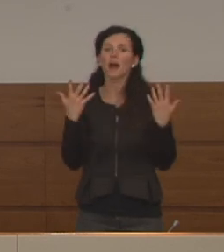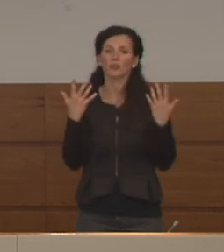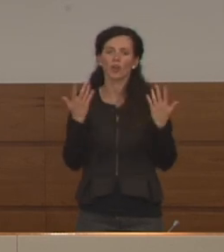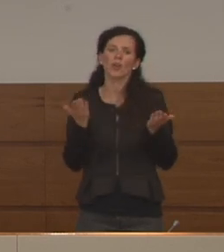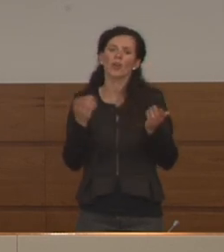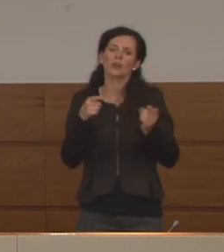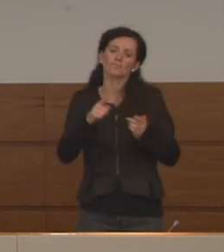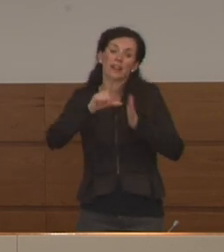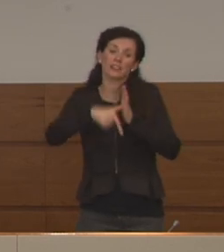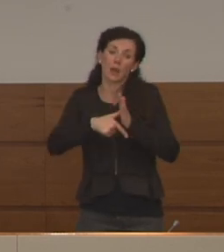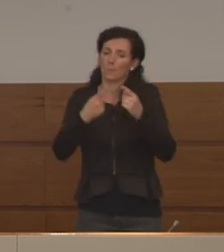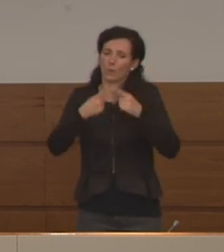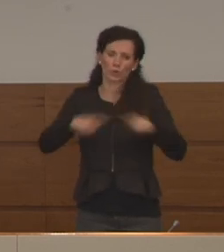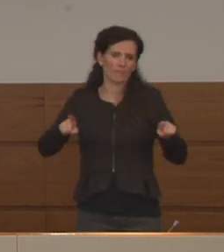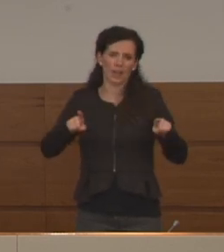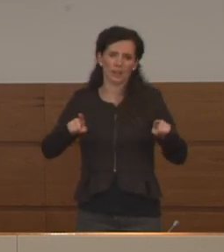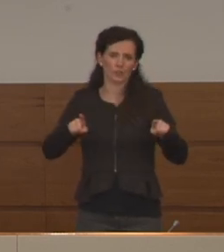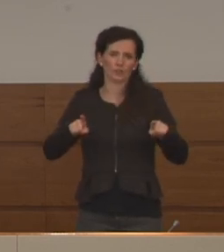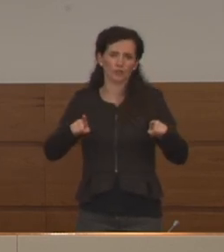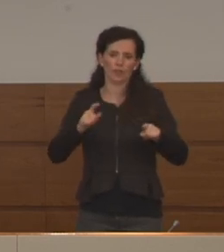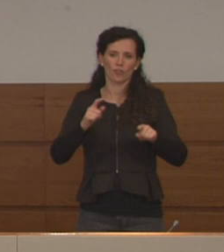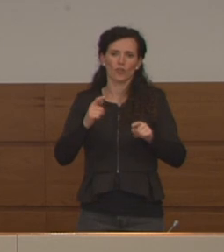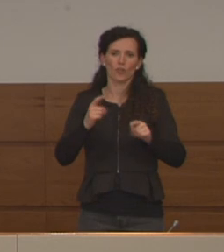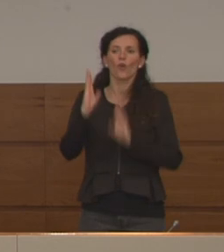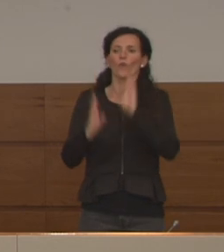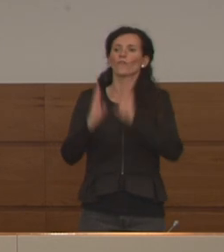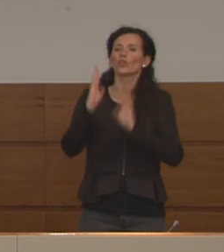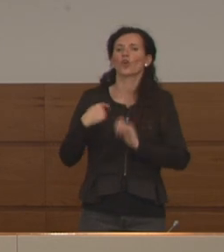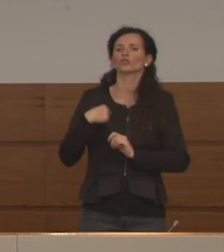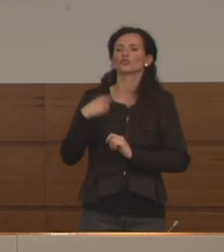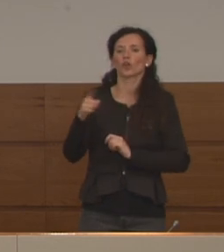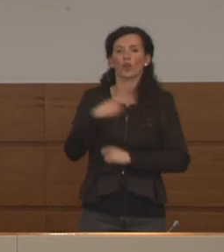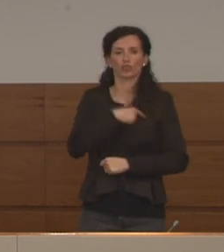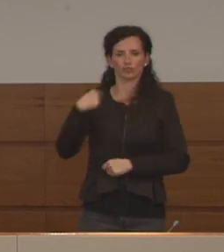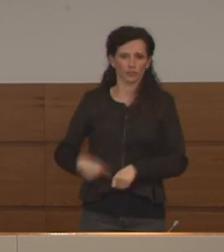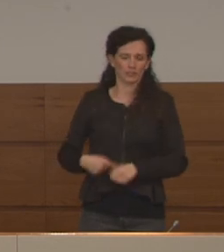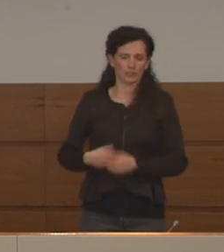tempistica diversa. Questo è il motivo per cui abbiamo ancora un plateau,